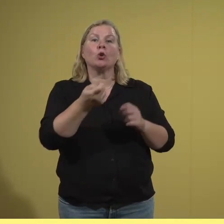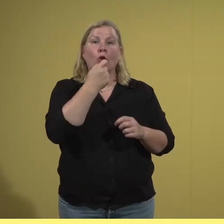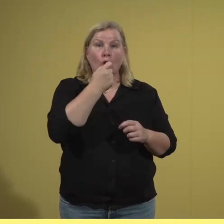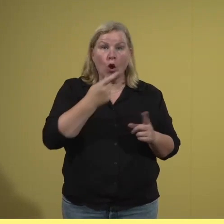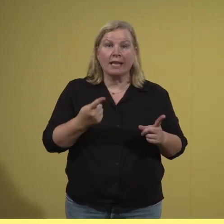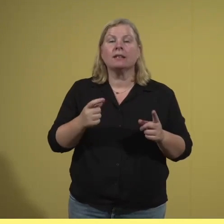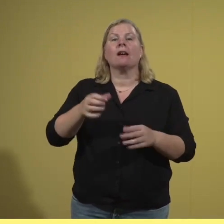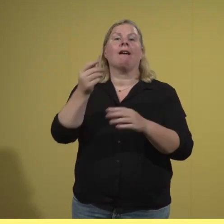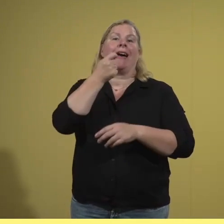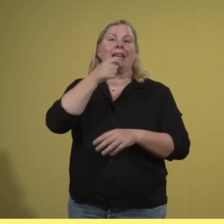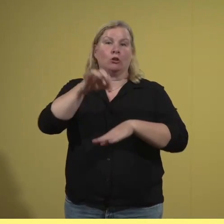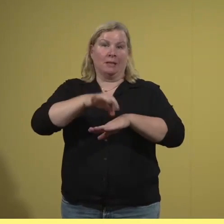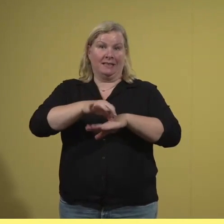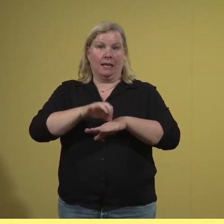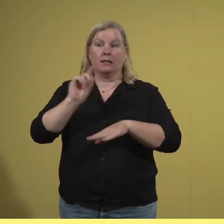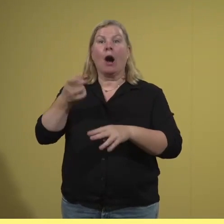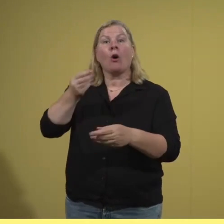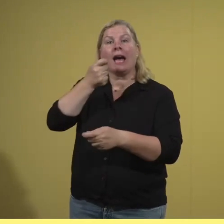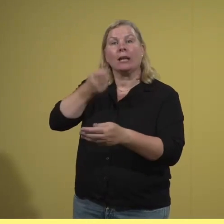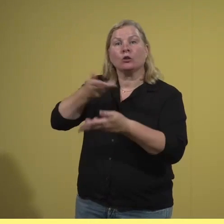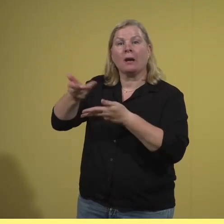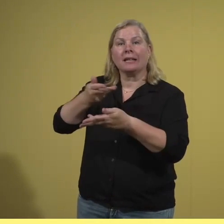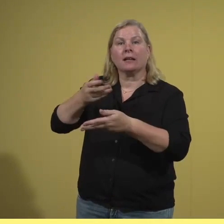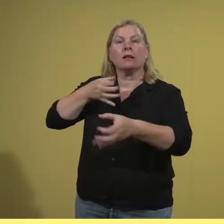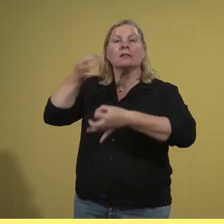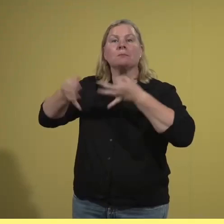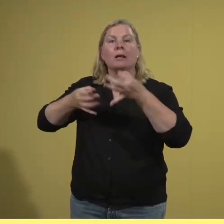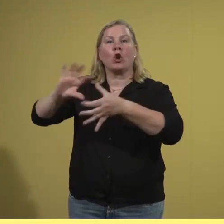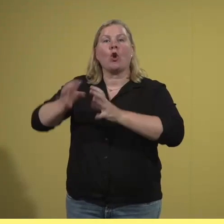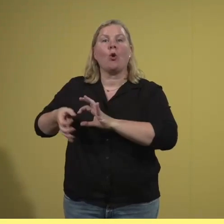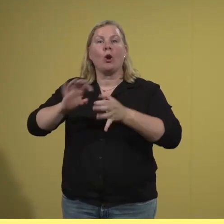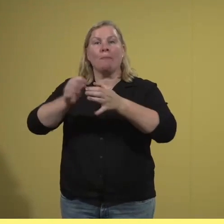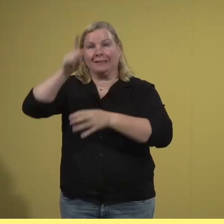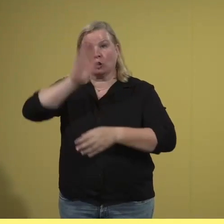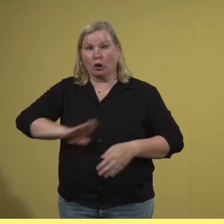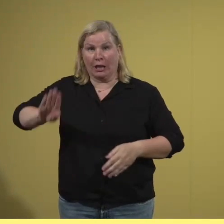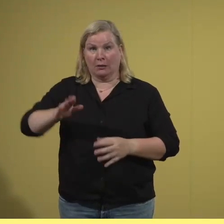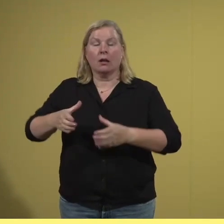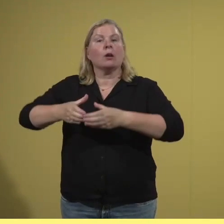und Ernährungsberaterin bei den Special Olympics Deutschland. Das ist die große Sportorganisation